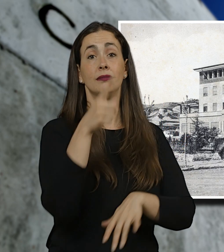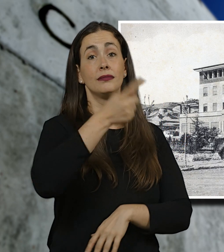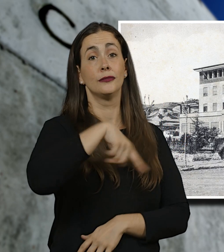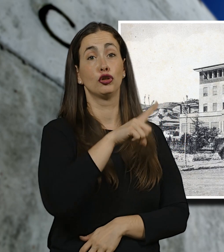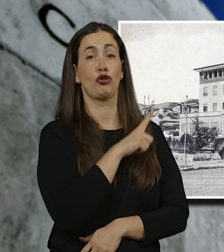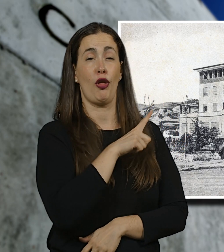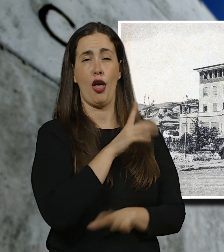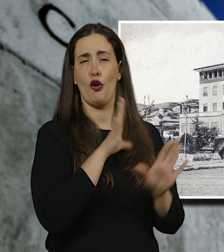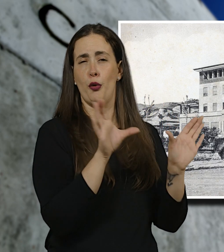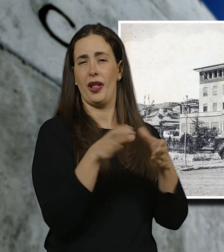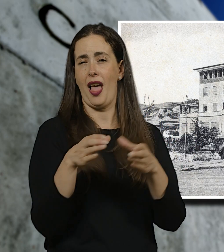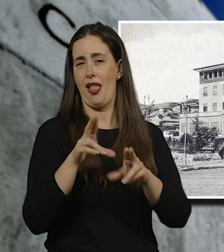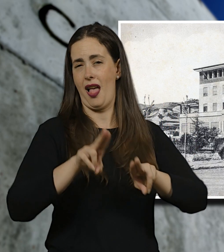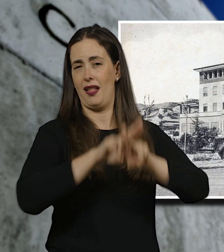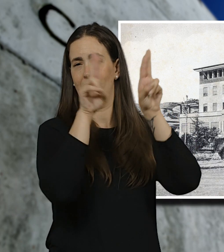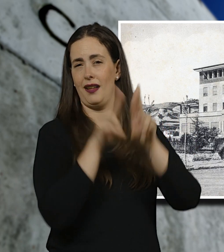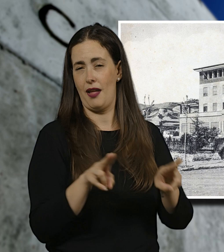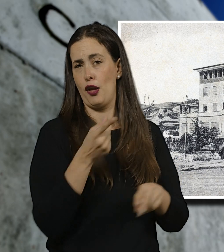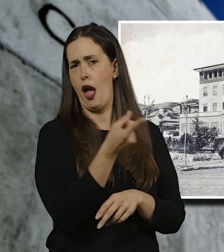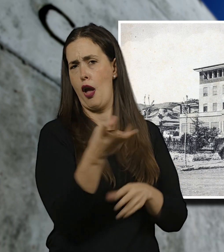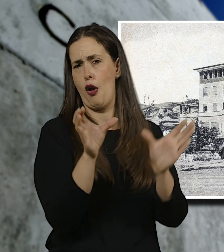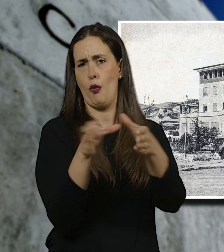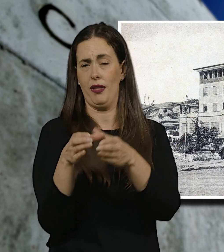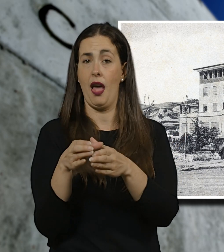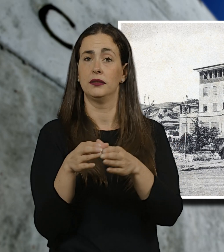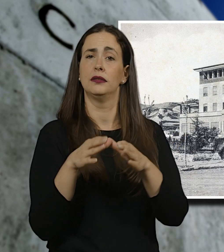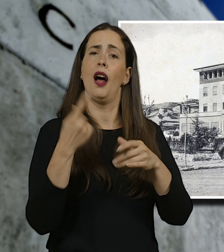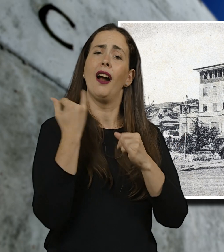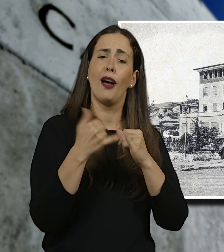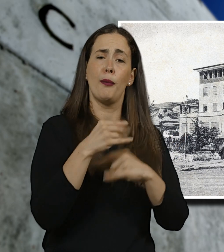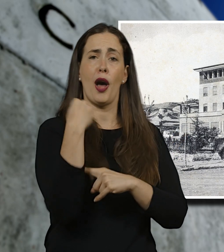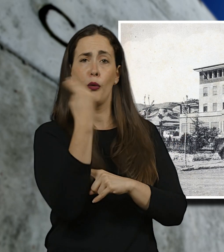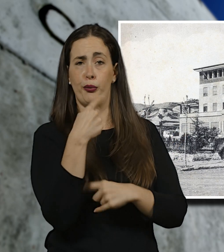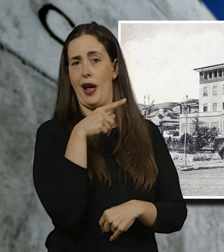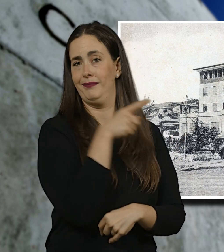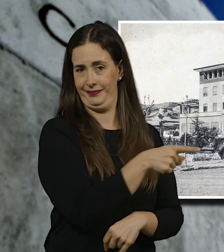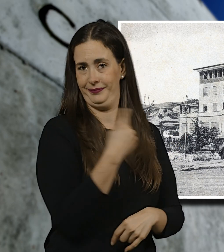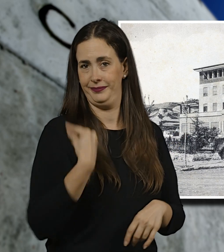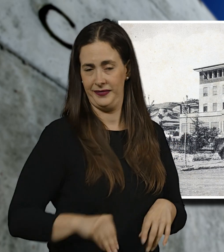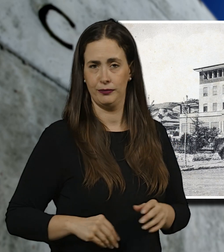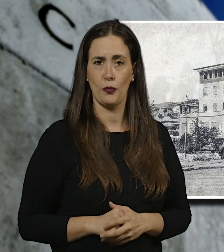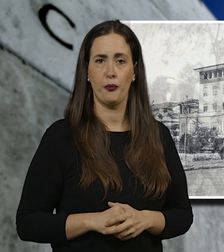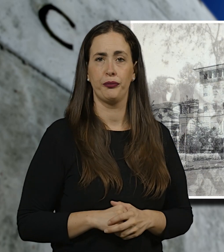Soldats de les Brigades Internacionals i d’altres unitats hi feren convalescència.